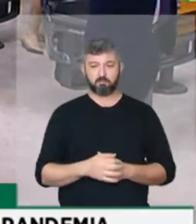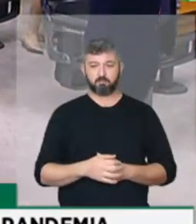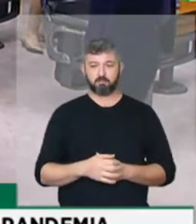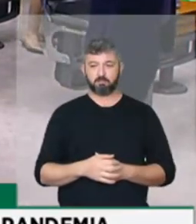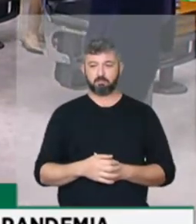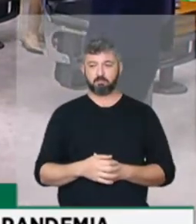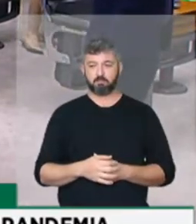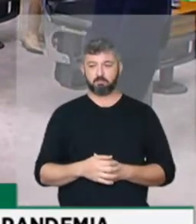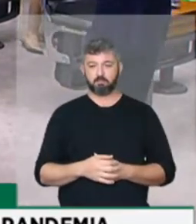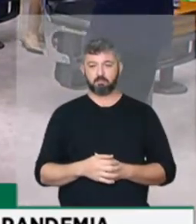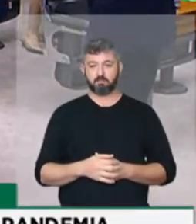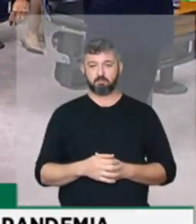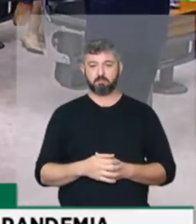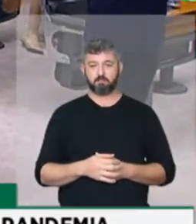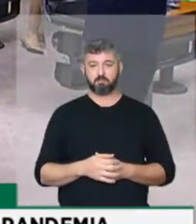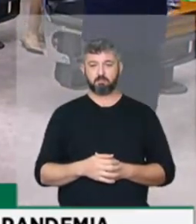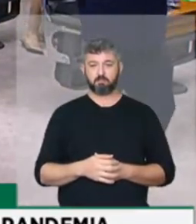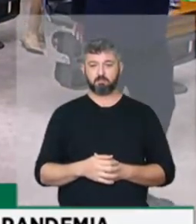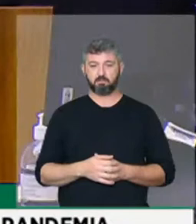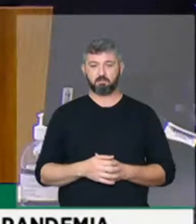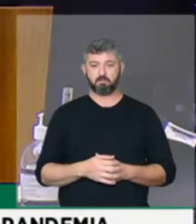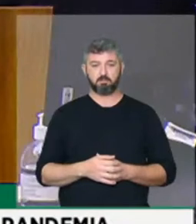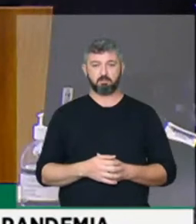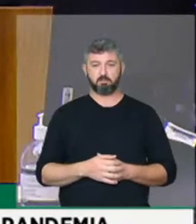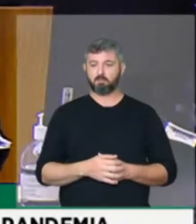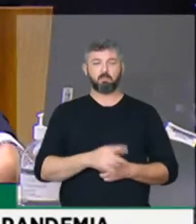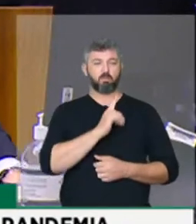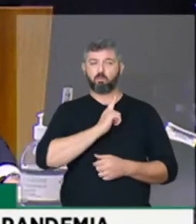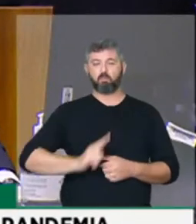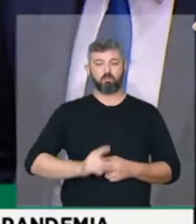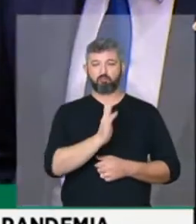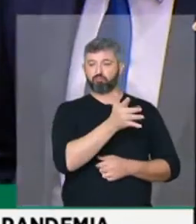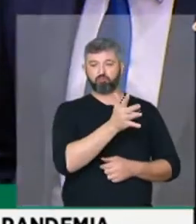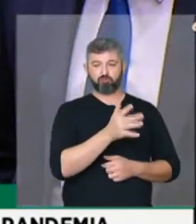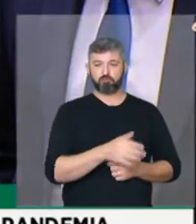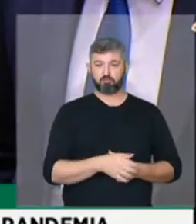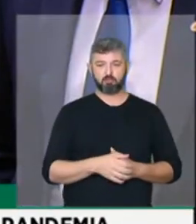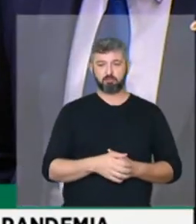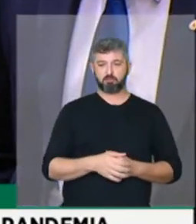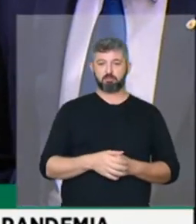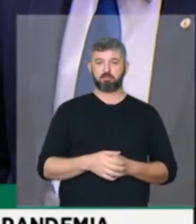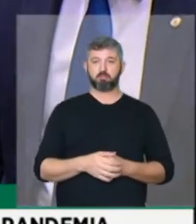[DEPUTADO]: PRESIDENTE, O GOVERNO. APROVADO. -- [DEPUTADO]: O GOVERNO IA ORIENTAR DIZER NÃO PARA